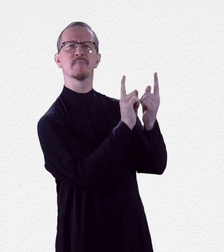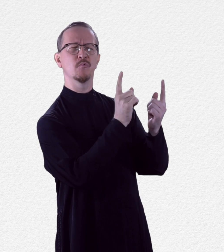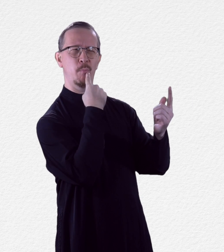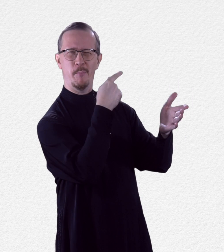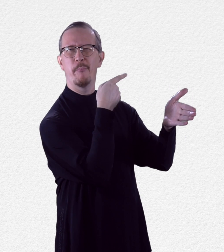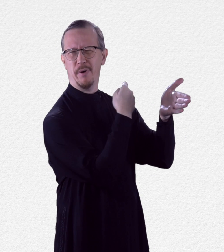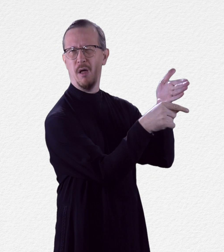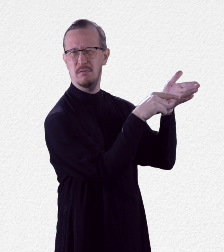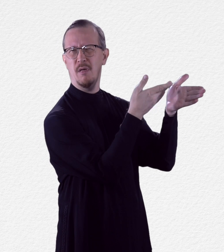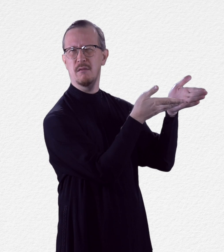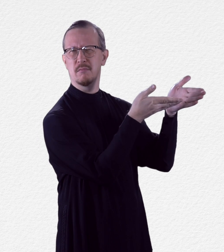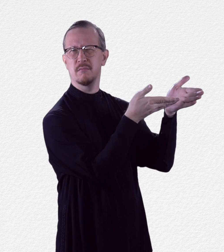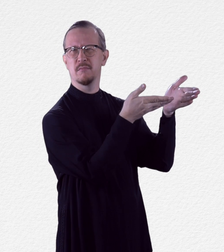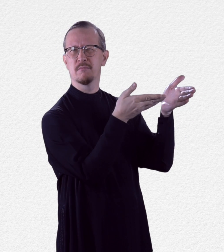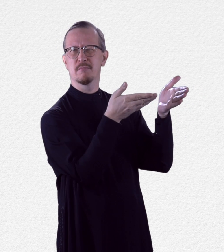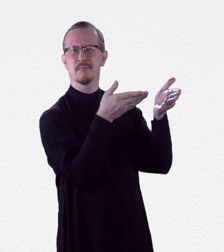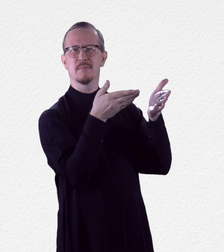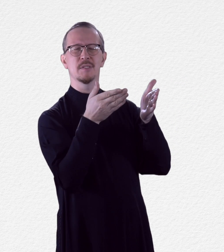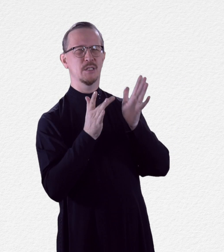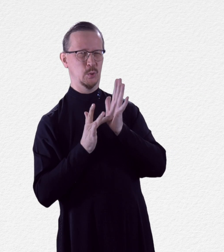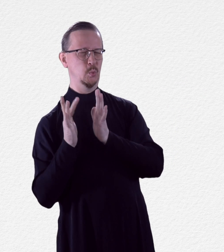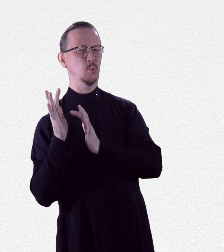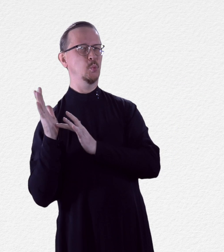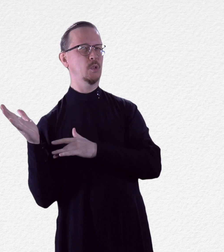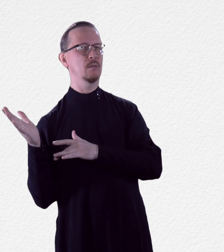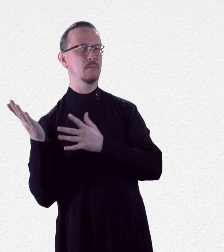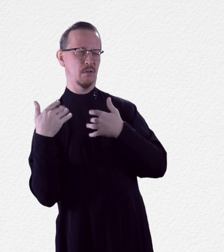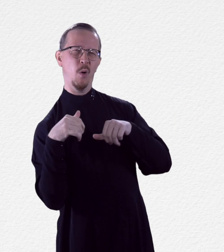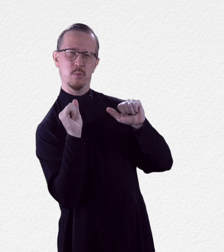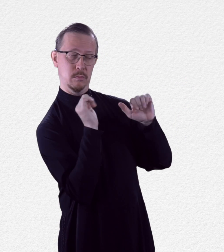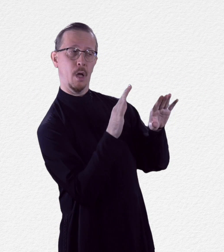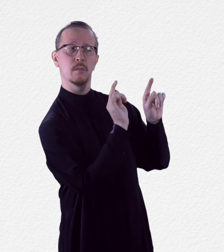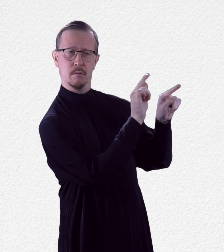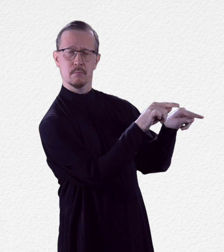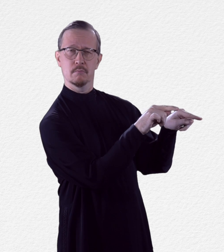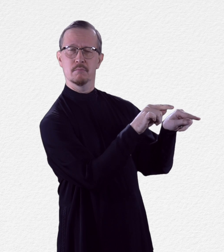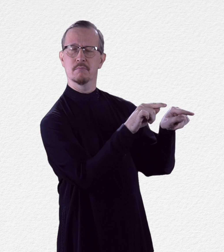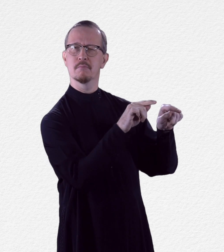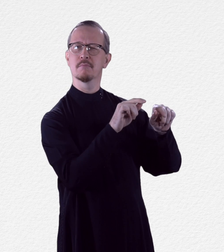чтобы предать им Иисуса.